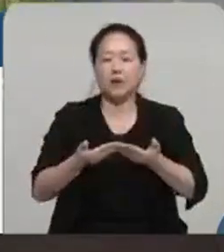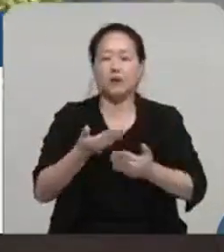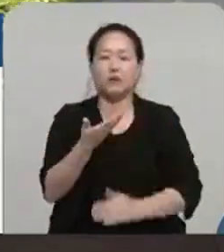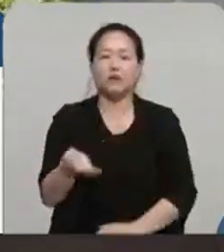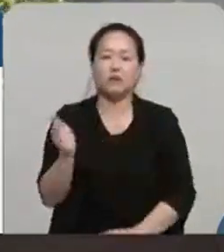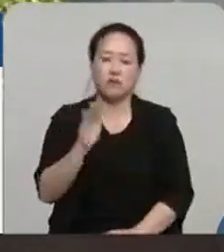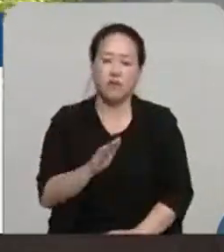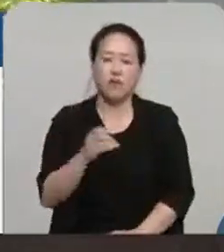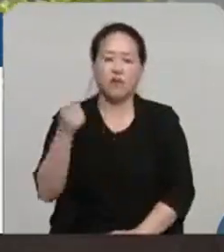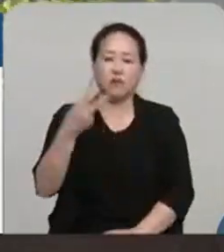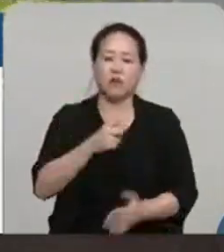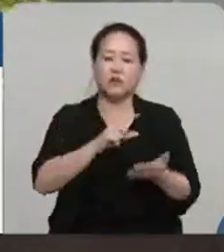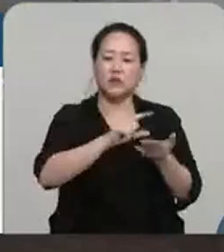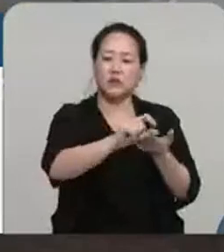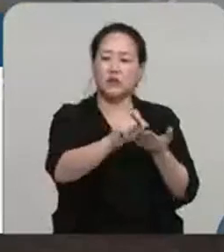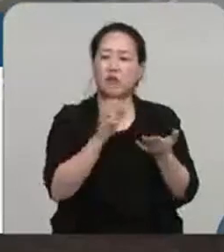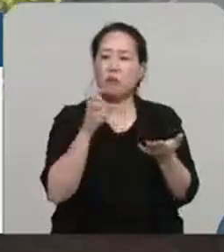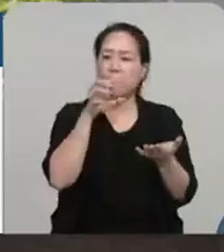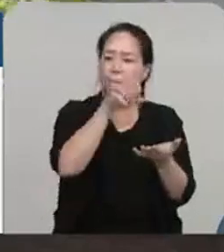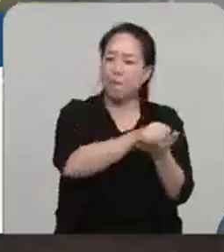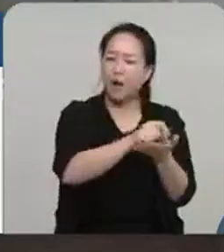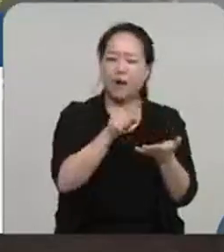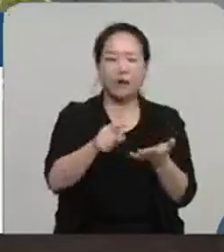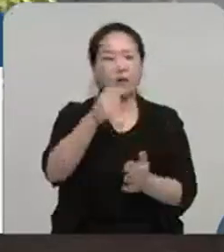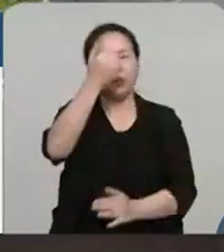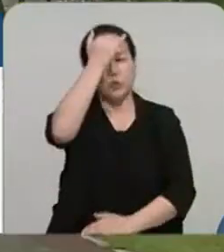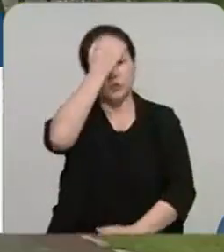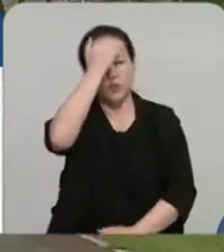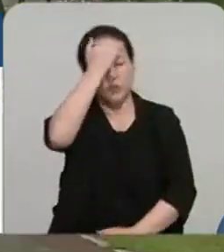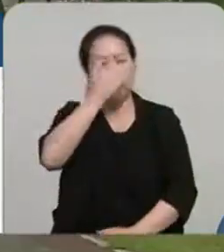것은 정치도의에도 맞지도 않고 염치없는 일이죠.